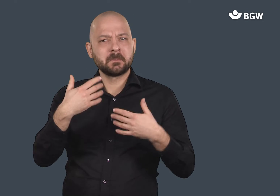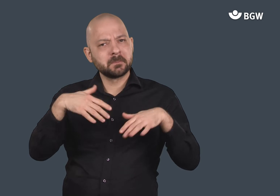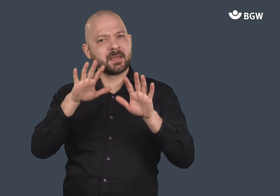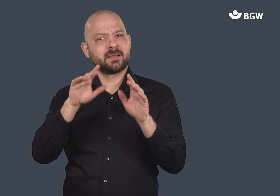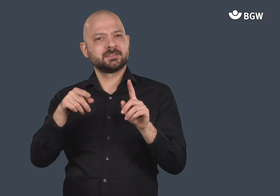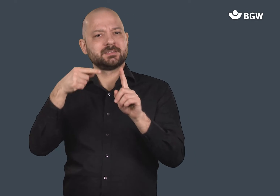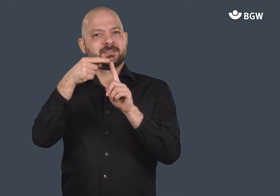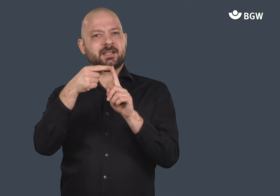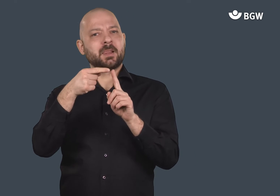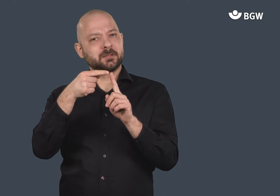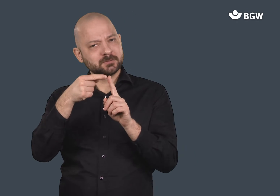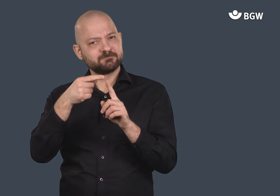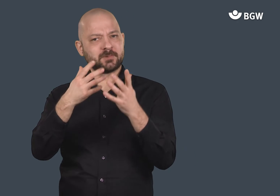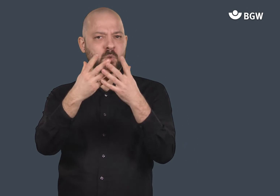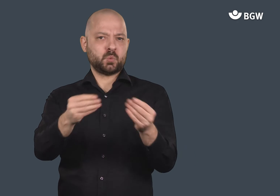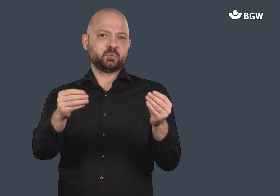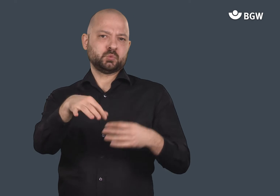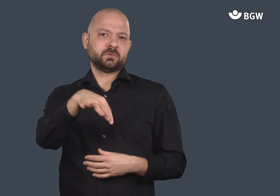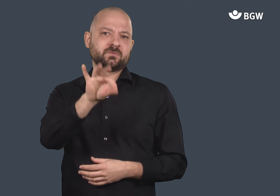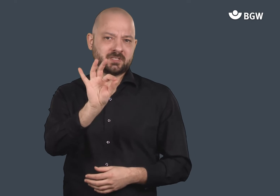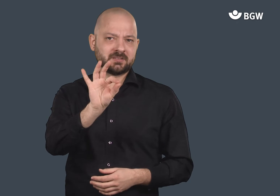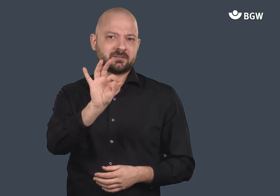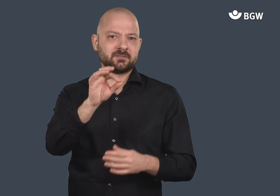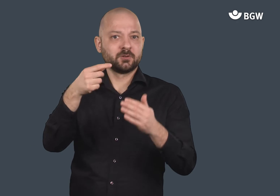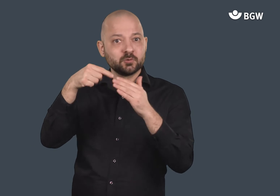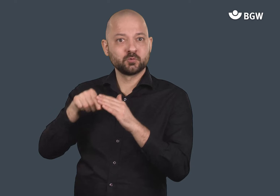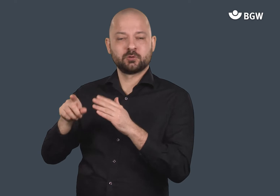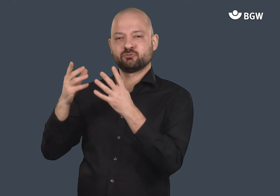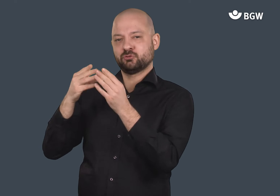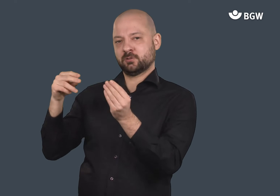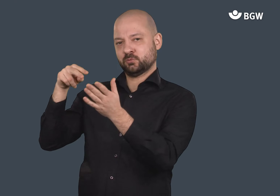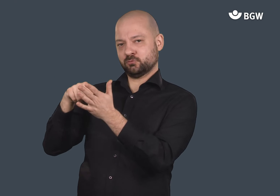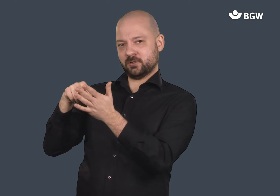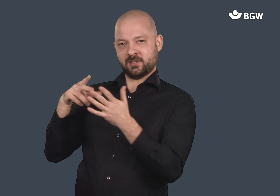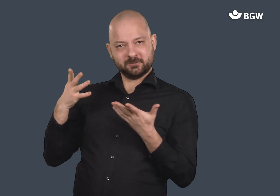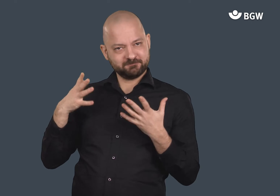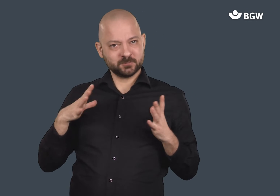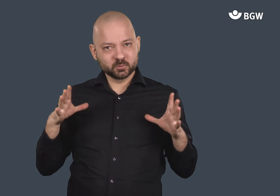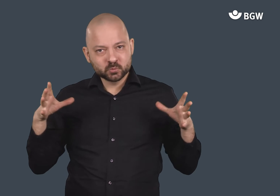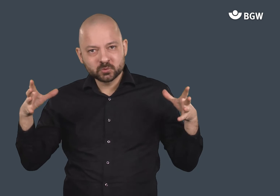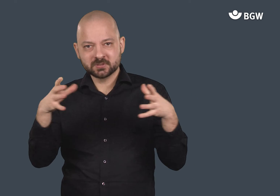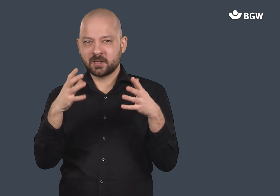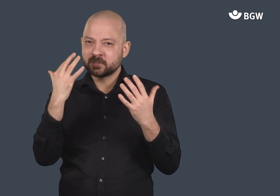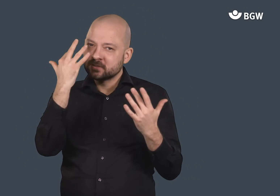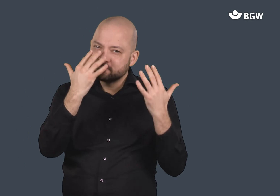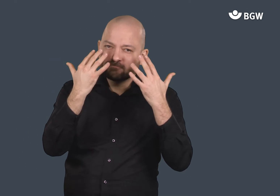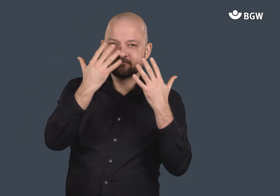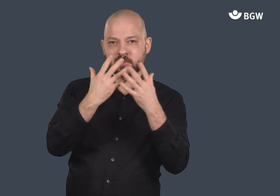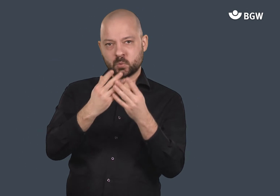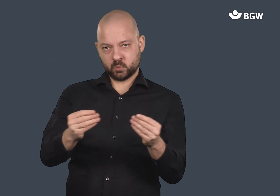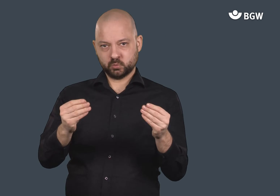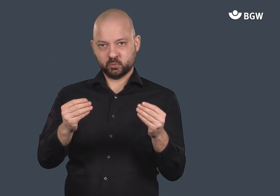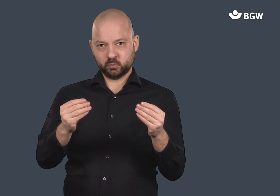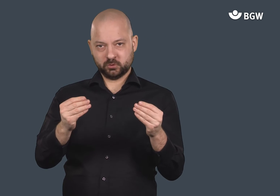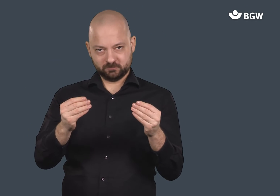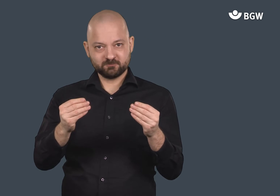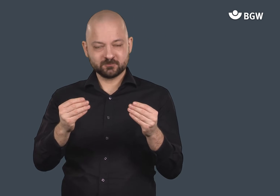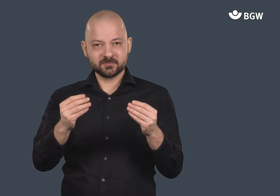Vielmehr ist es das Ziel, mit Hilfe der Schlichtungsstelle gemeinsam